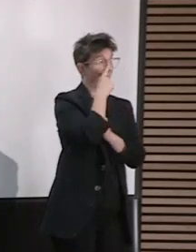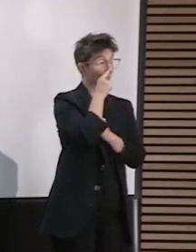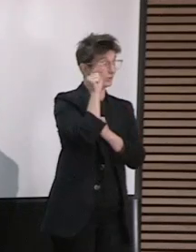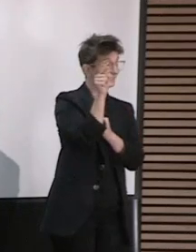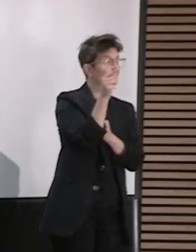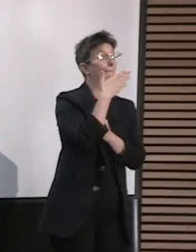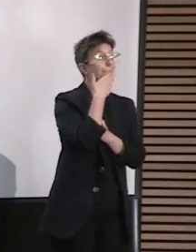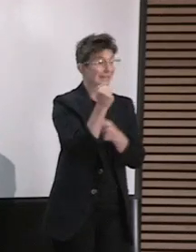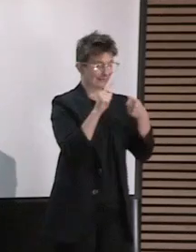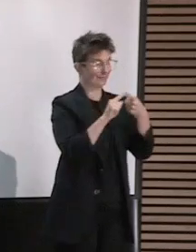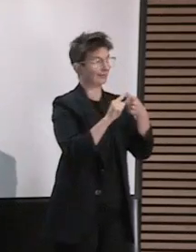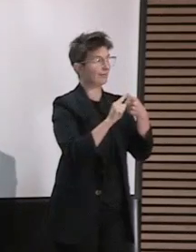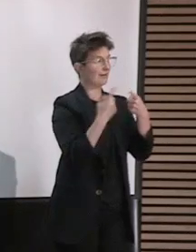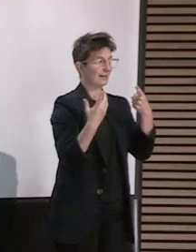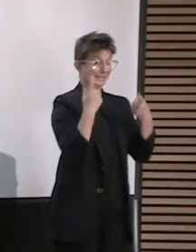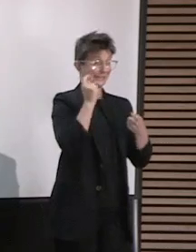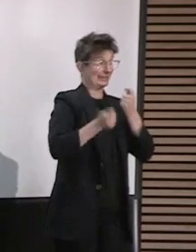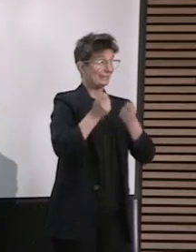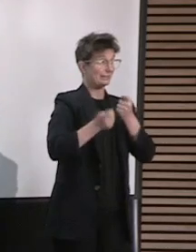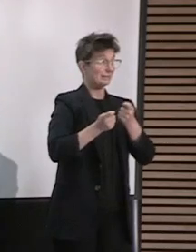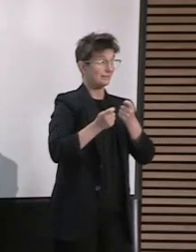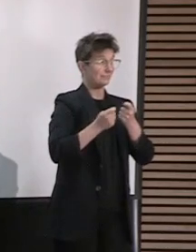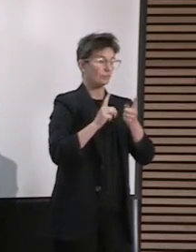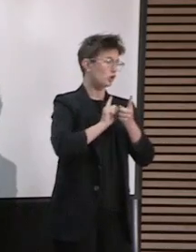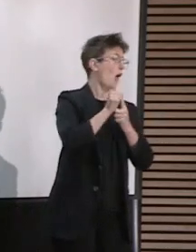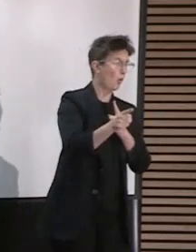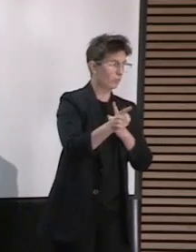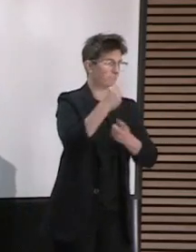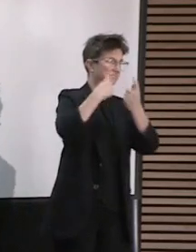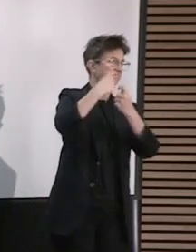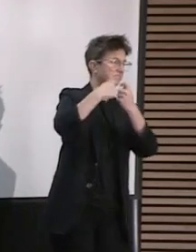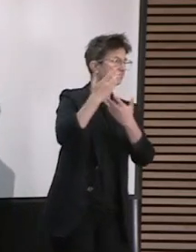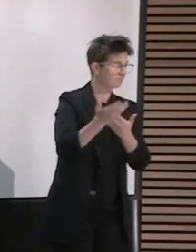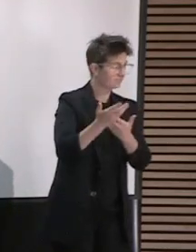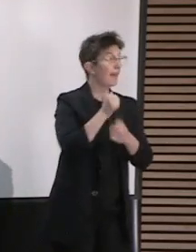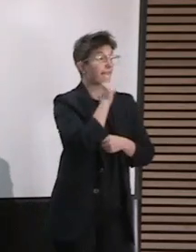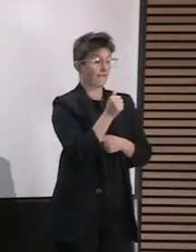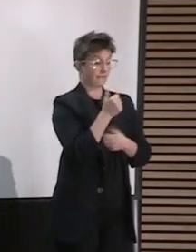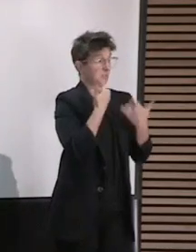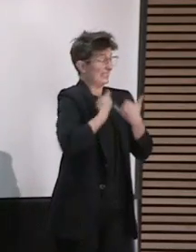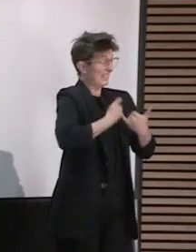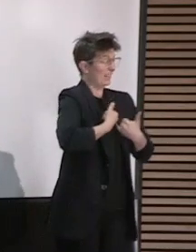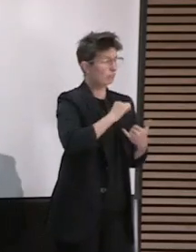Ko tatou tata ki reira engari